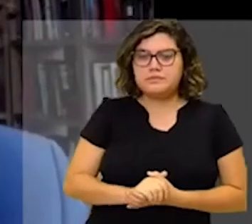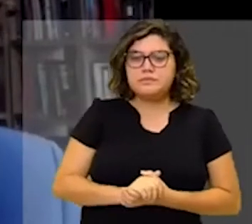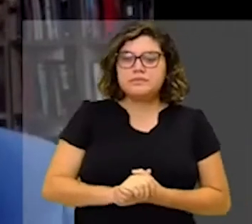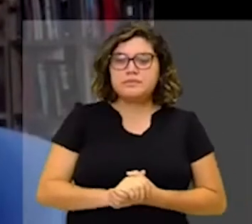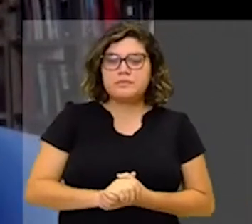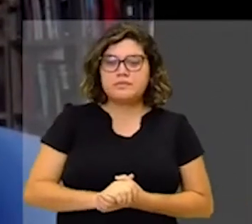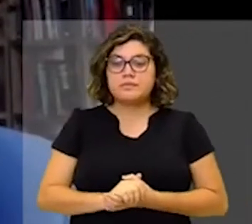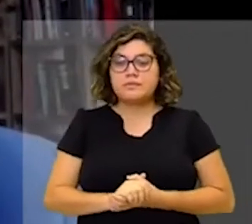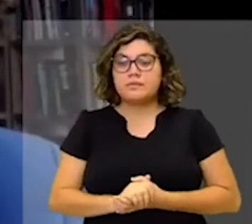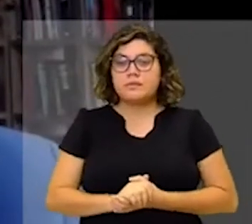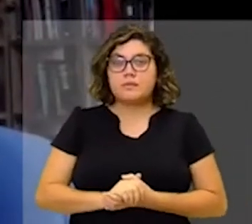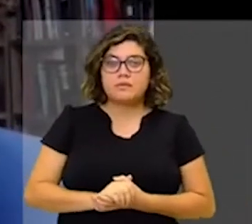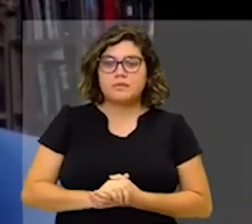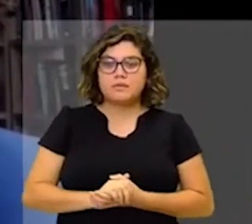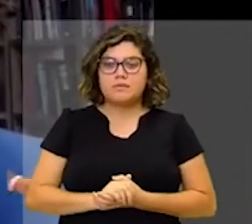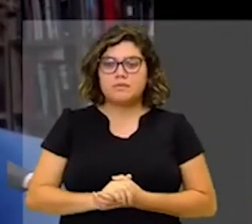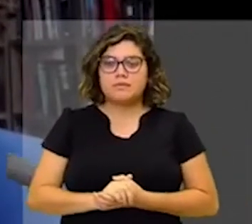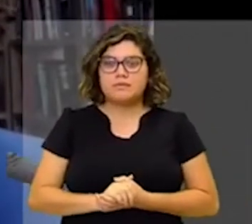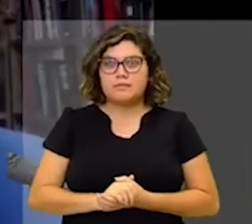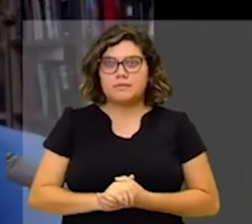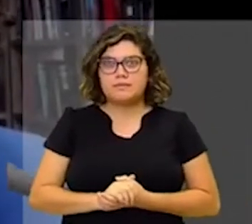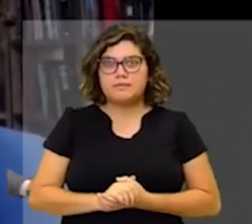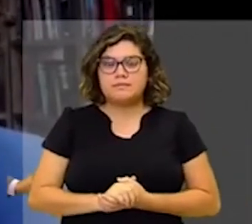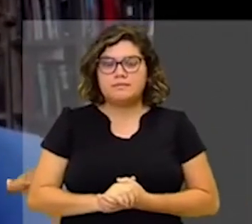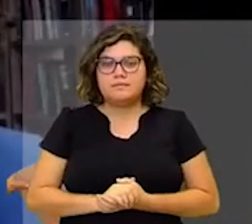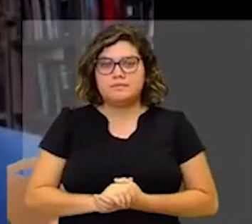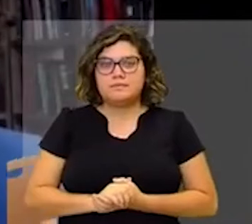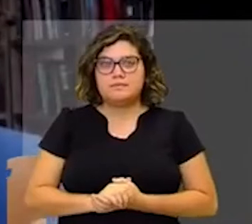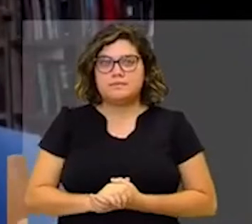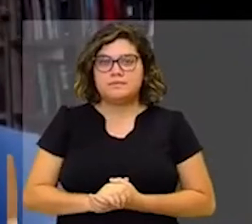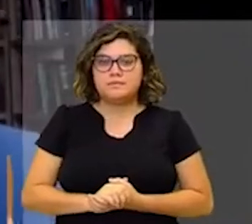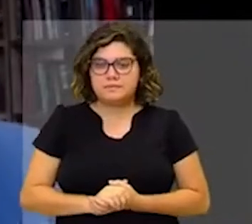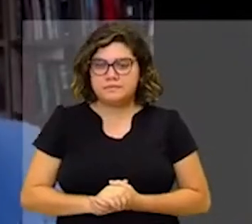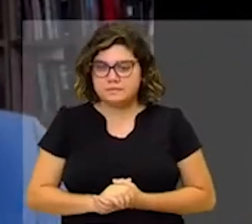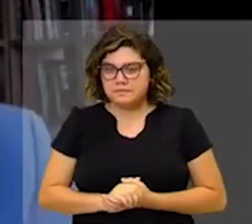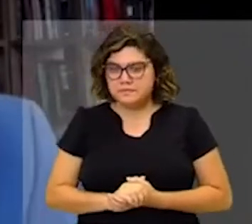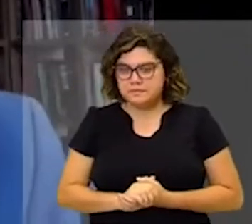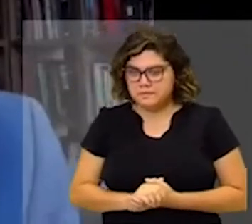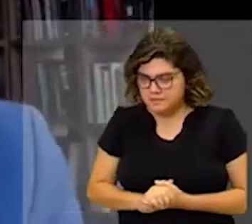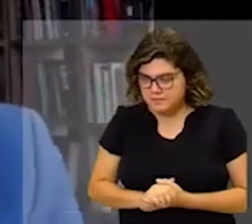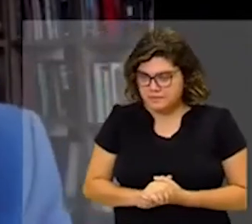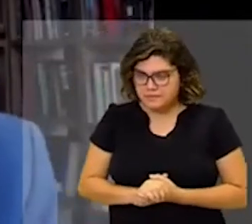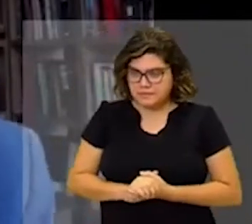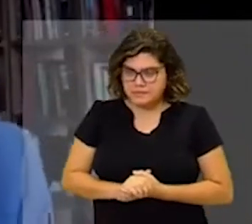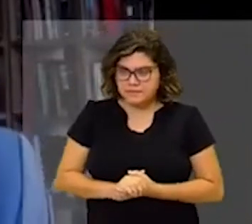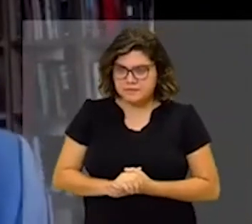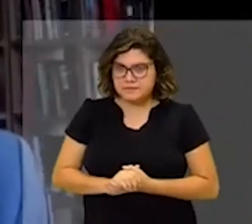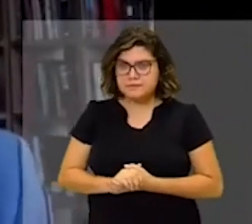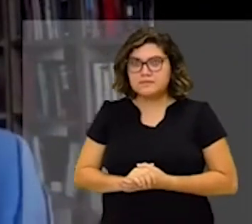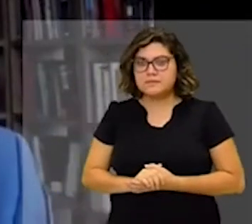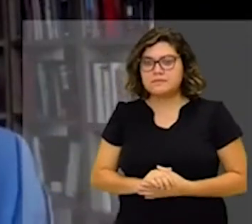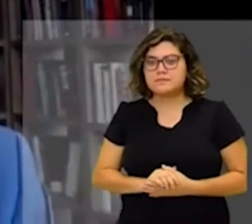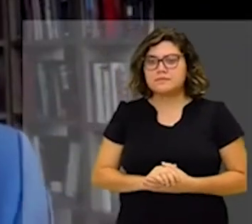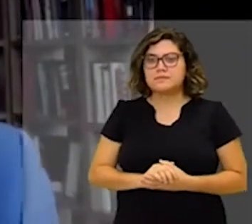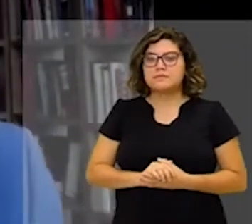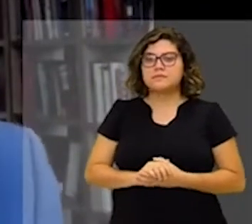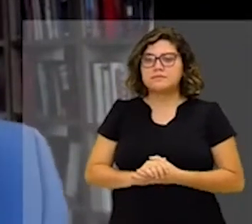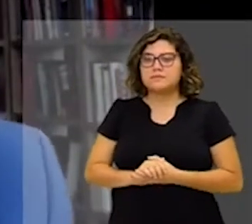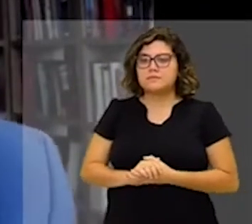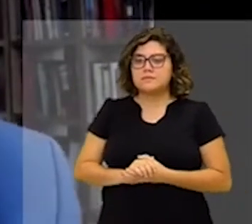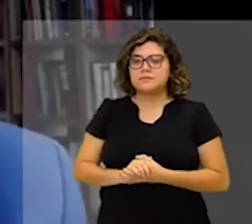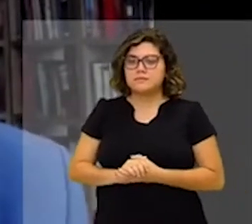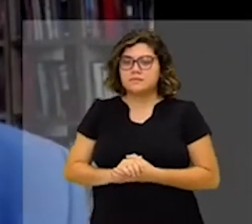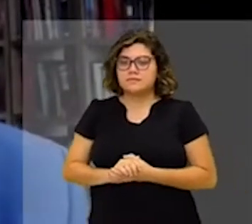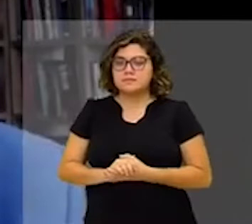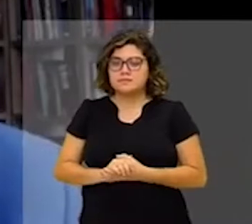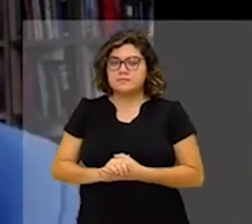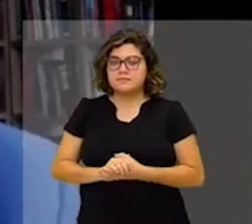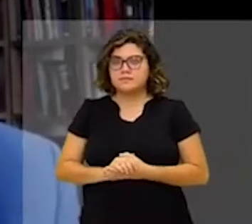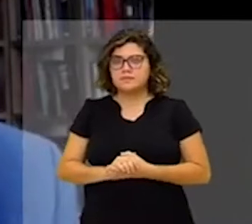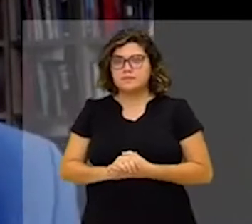podem e devem expande mais bem focado aqui no objeto da nossa conversa Inicial nós exploramos